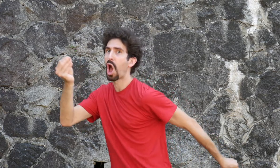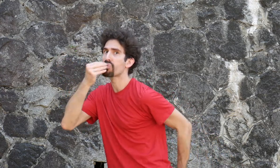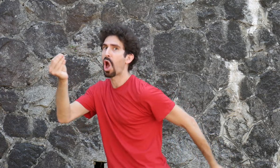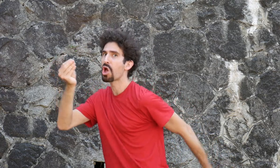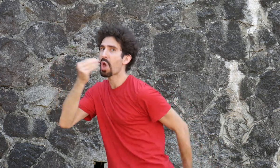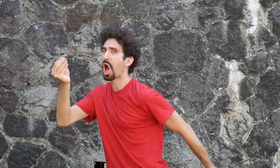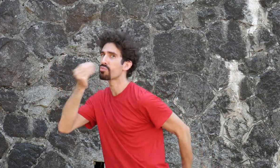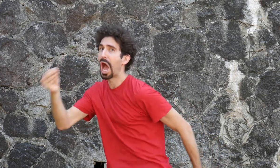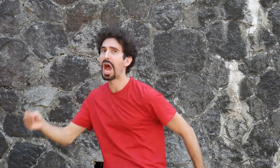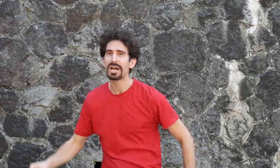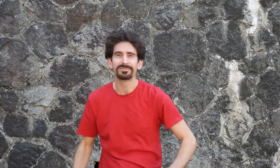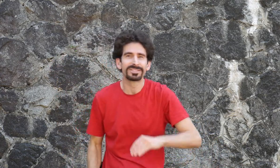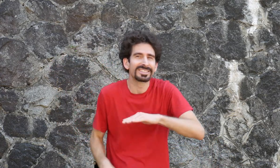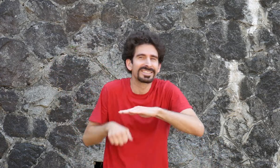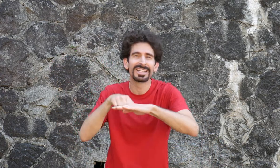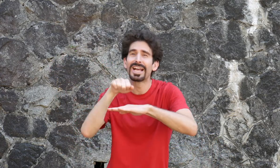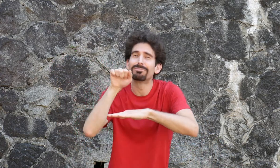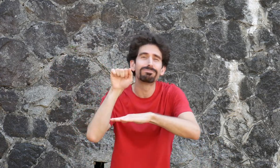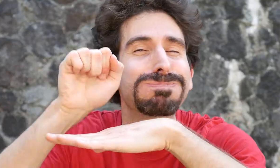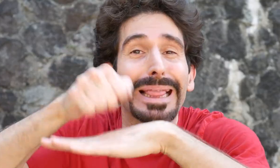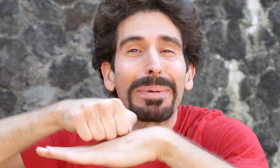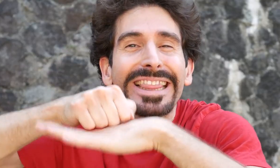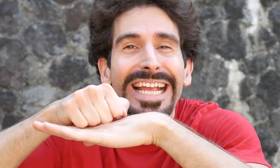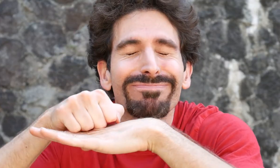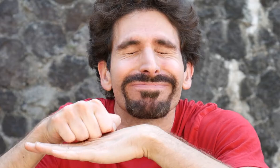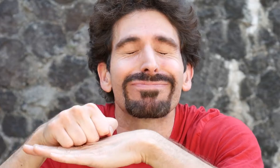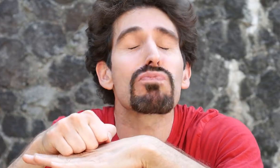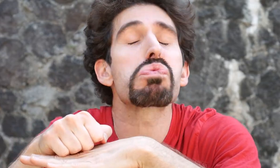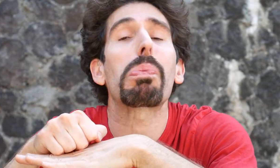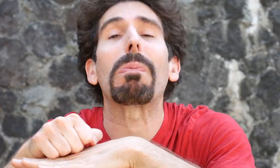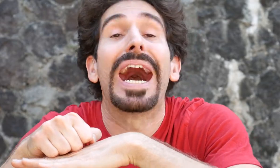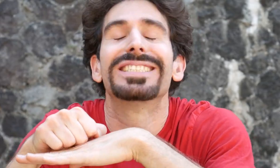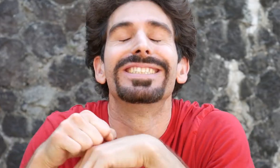par la bouche et par le cul. Bon appétit ! Mmmmh...